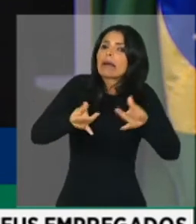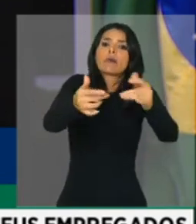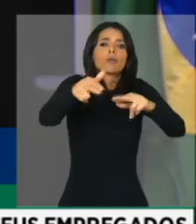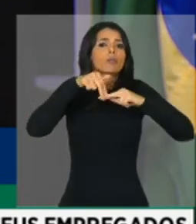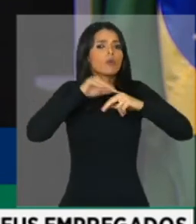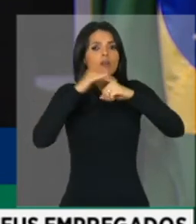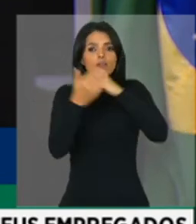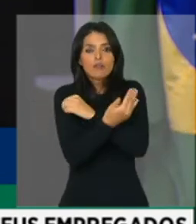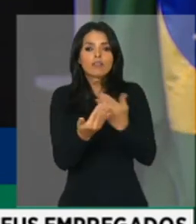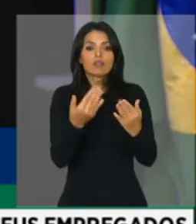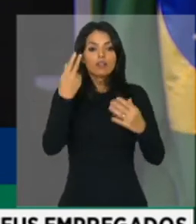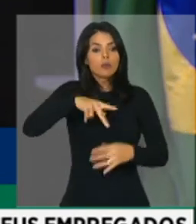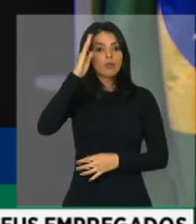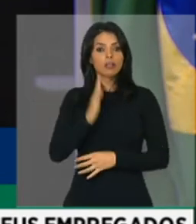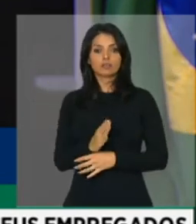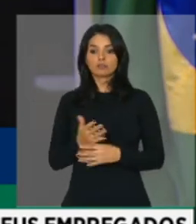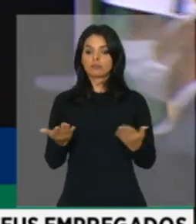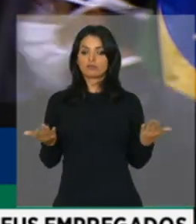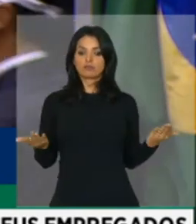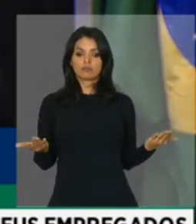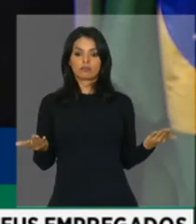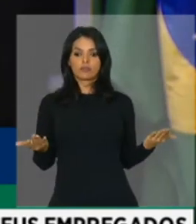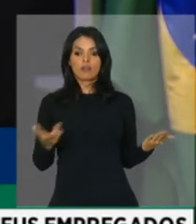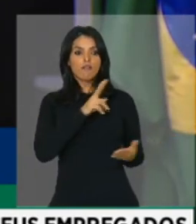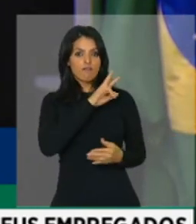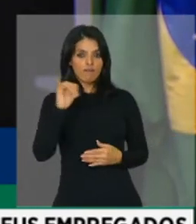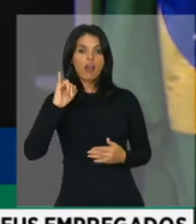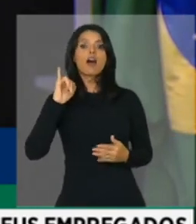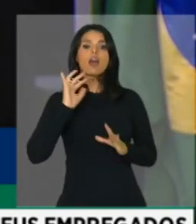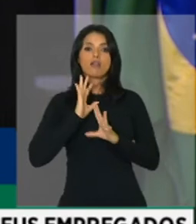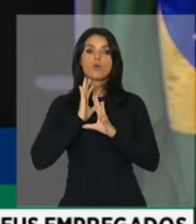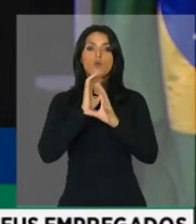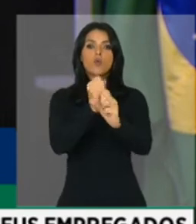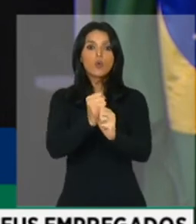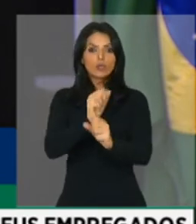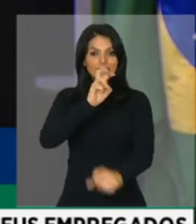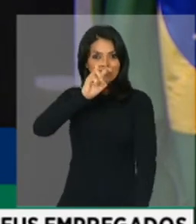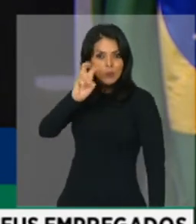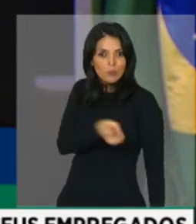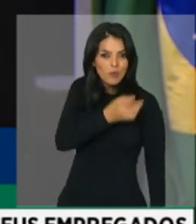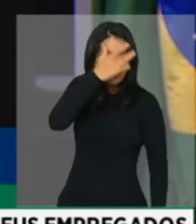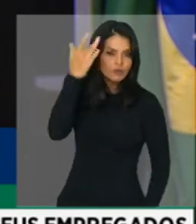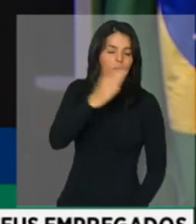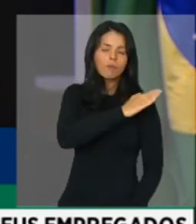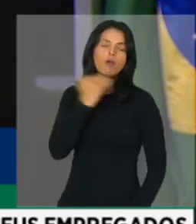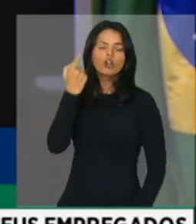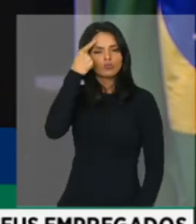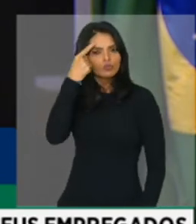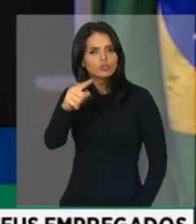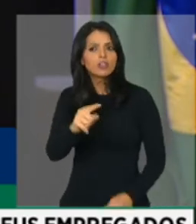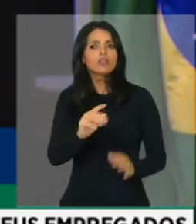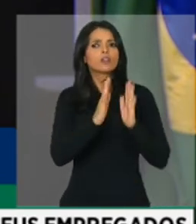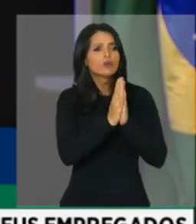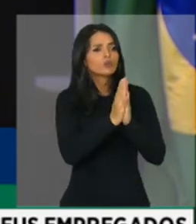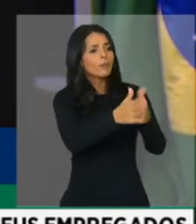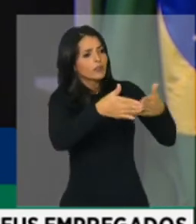PELA COVID E O BRASIL, SENHOR PRESIDENTE, DEVERÁCHEGAR A 5 MIL MORTES POR DIA E EU ESTOU PEDINDO UM PLANO DE ESTRATÉGIA POIS FOI UM DOS